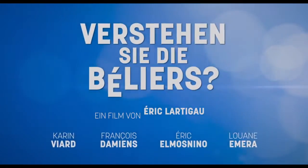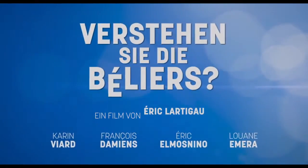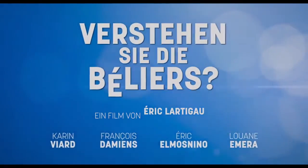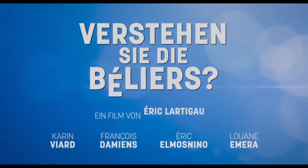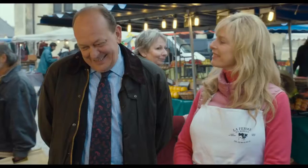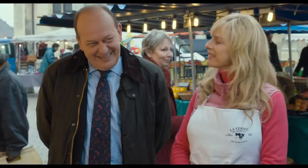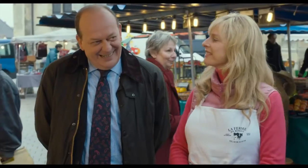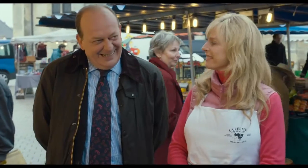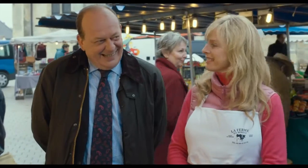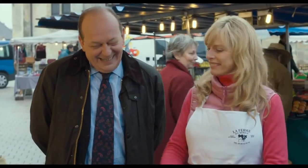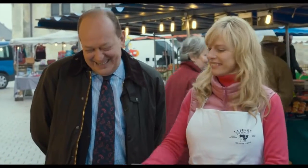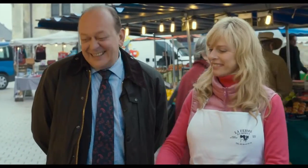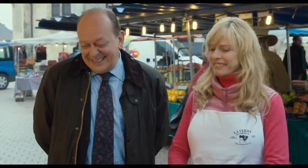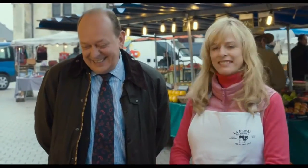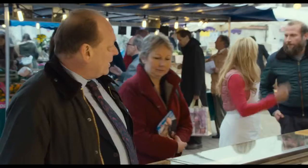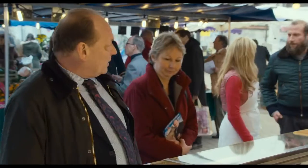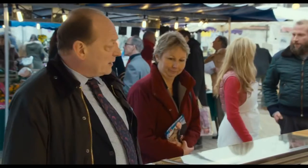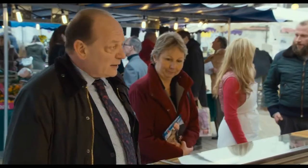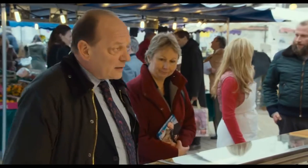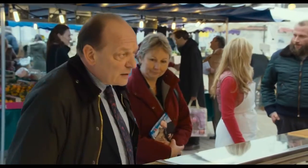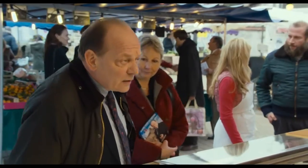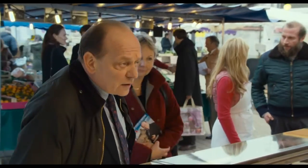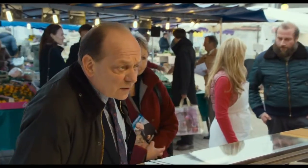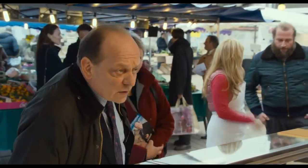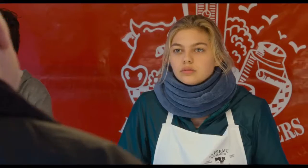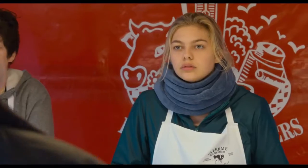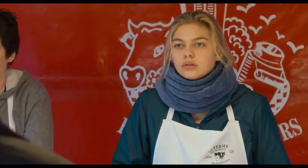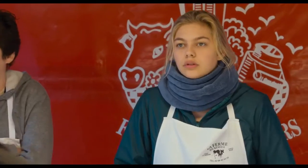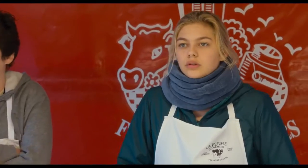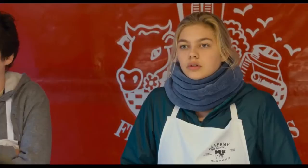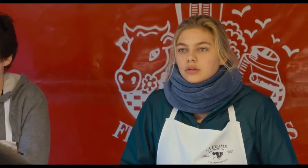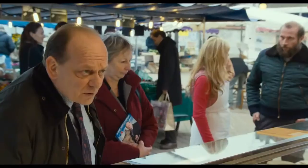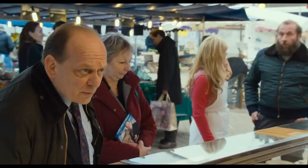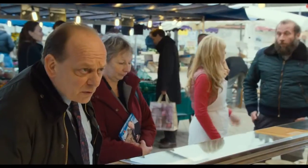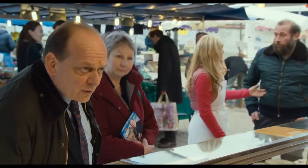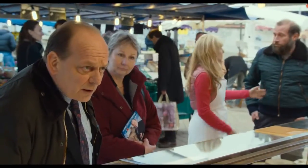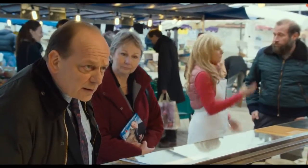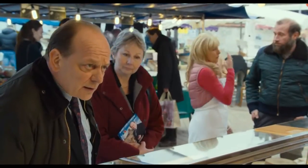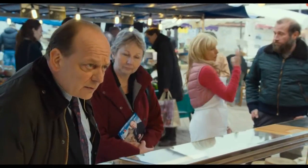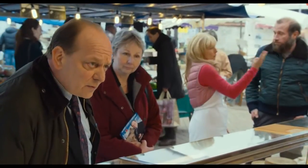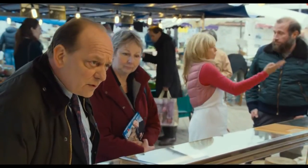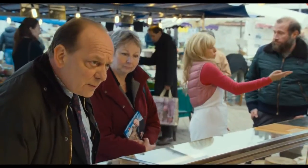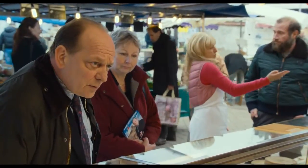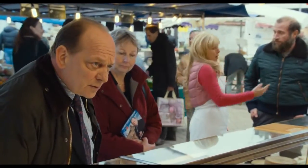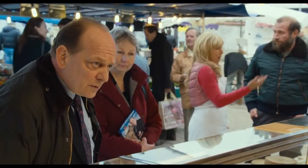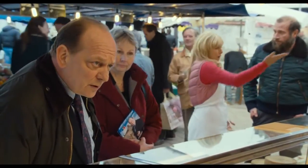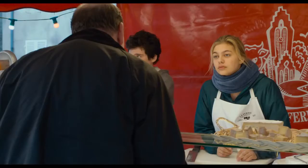Mädchen: Möchten Sie ein Stück Käse Bürgermeister? Denkt Ihr Vater wirklich, die Leute im Ort würden eine Gehörlosen wählen?